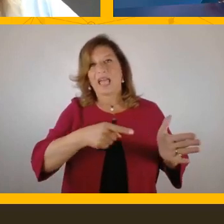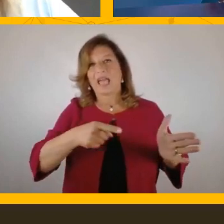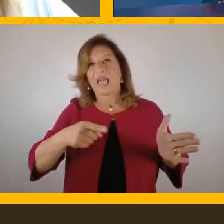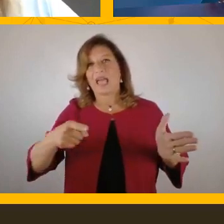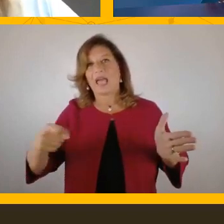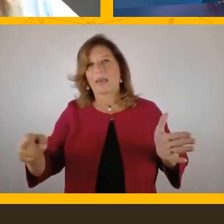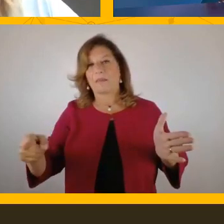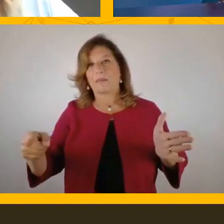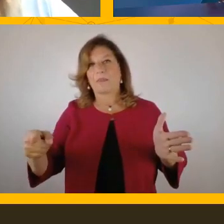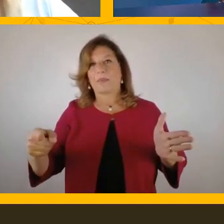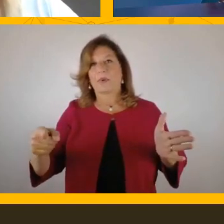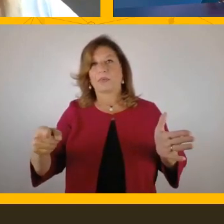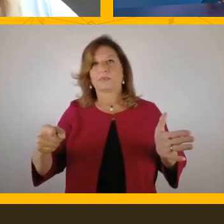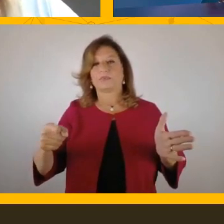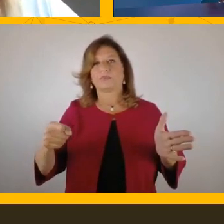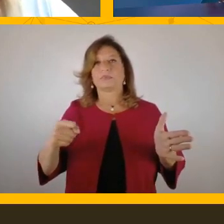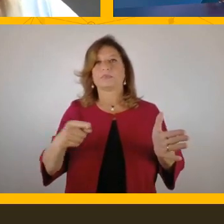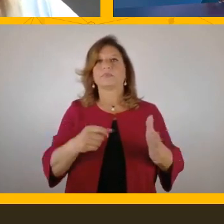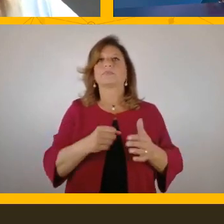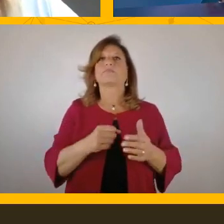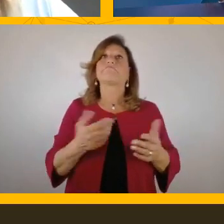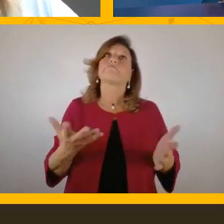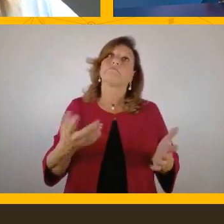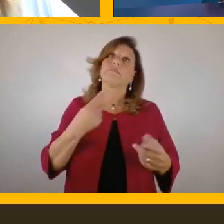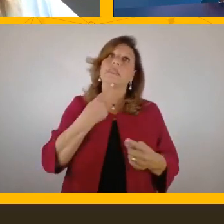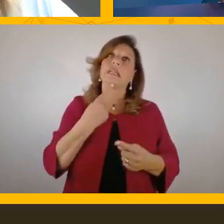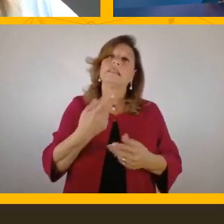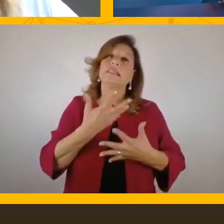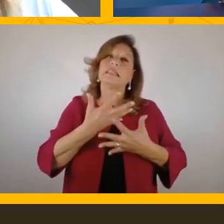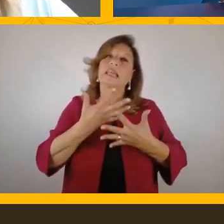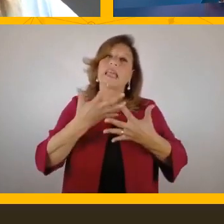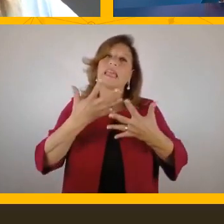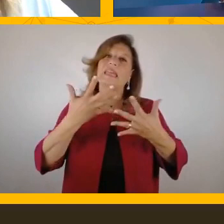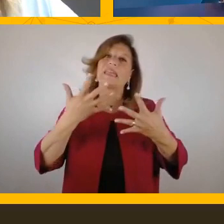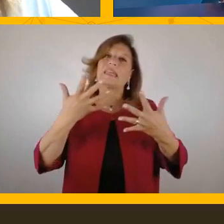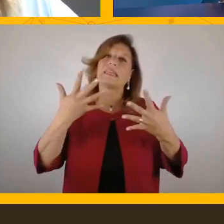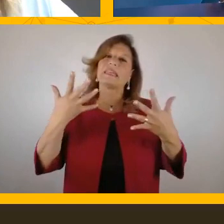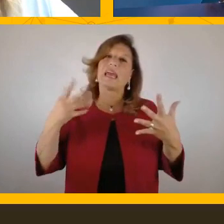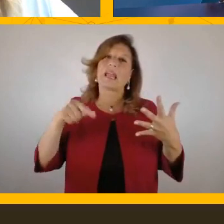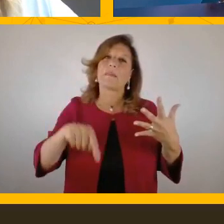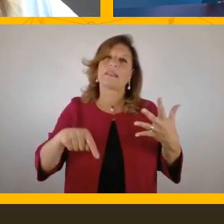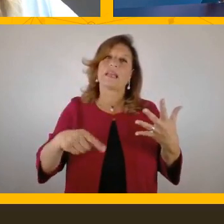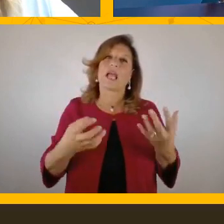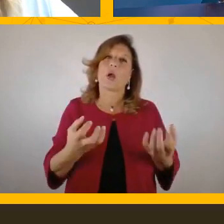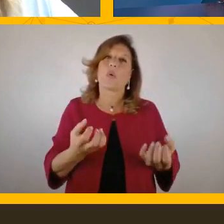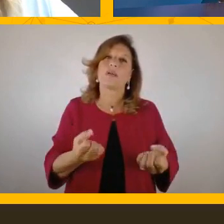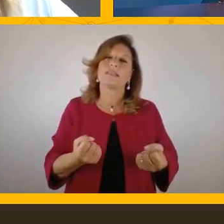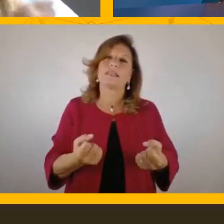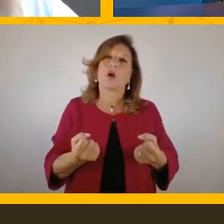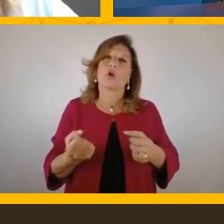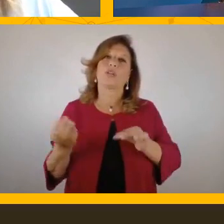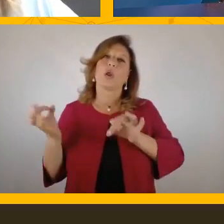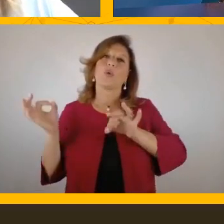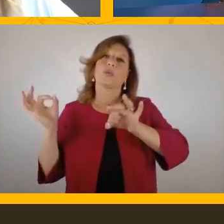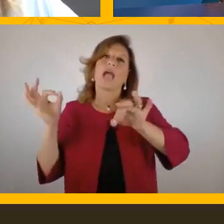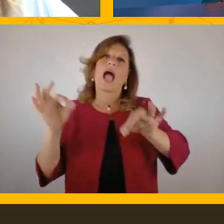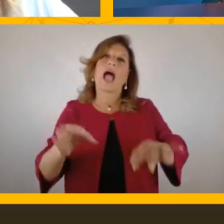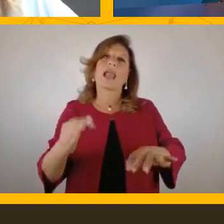ehm cioè che citare esplicitamente diciamo la che mh che questi contenuti